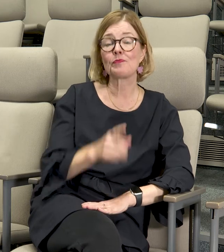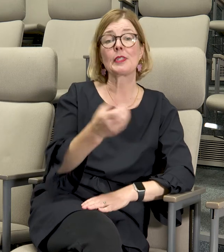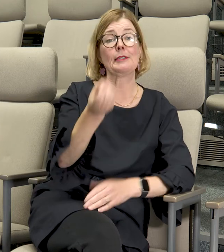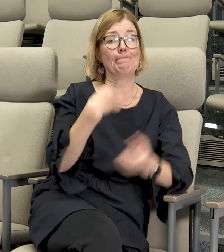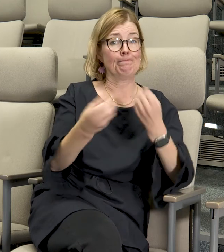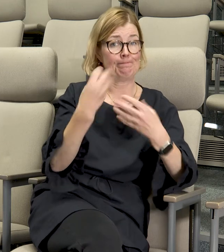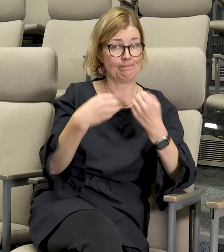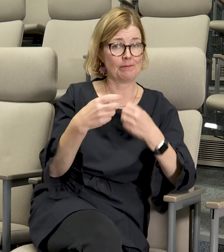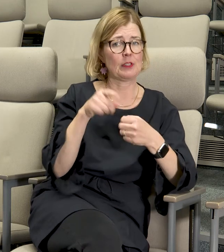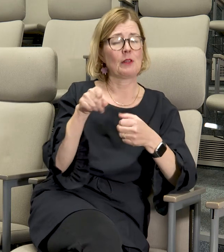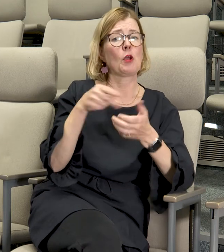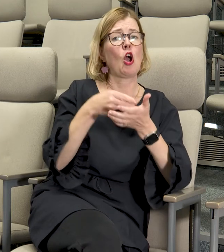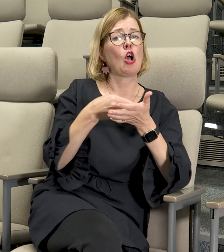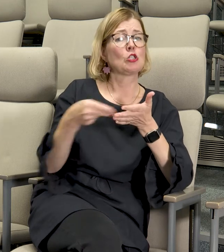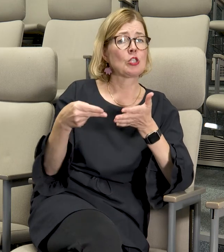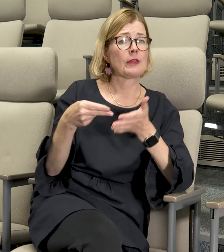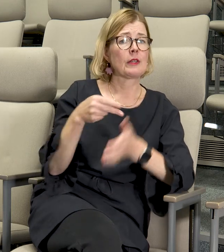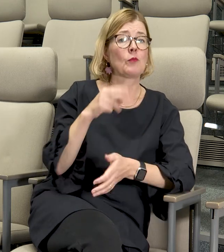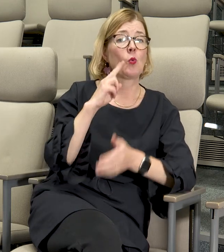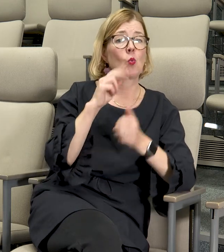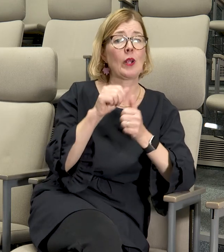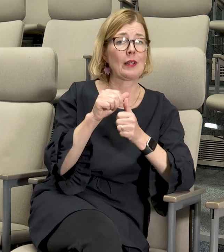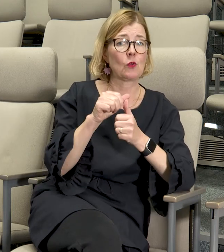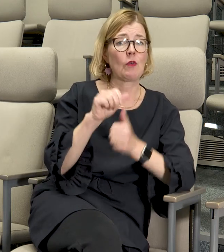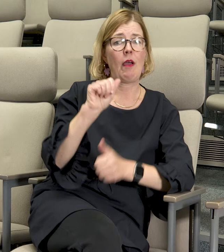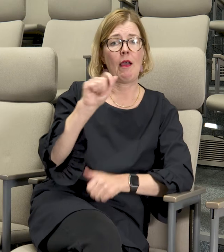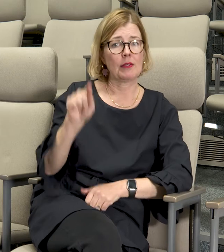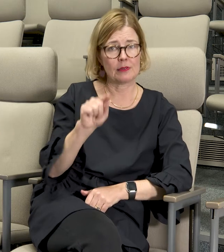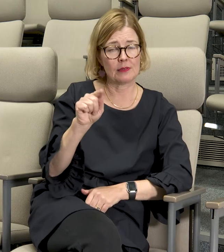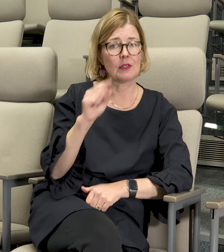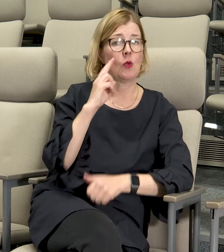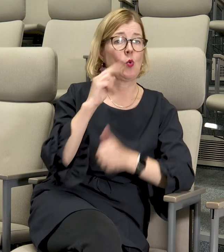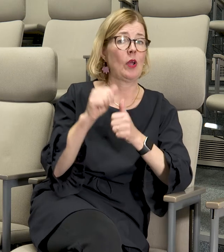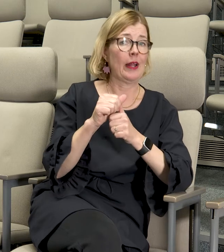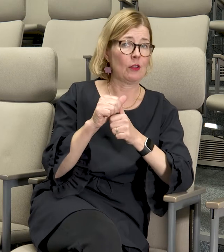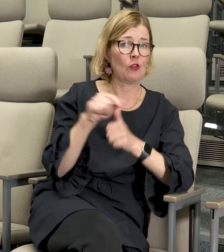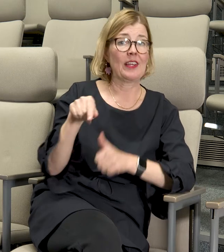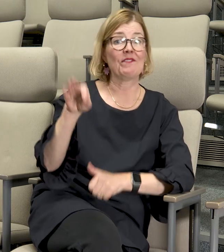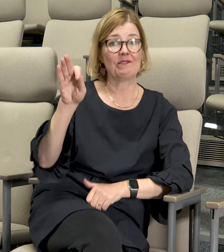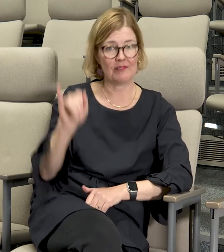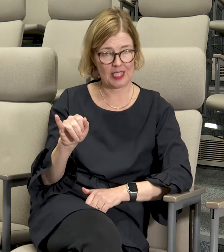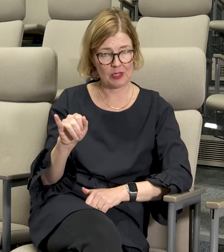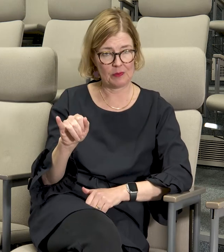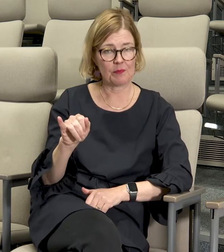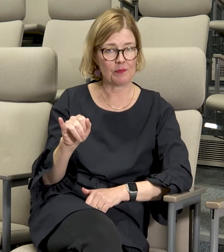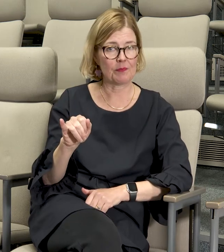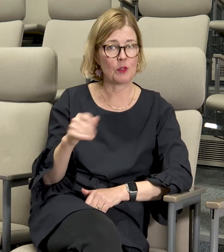Lähetä ehdotuksesi osoitteeseen kuurojenliitto@kuurojenliitto.fi -